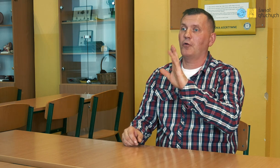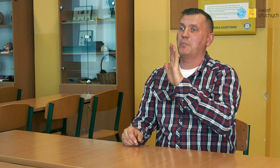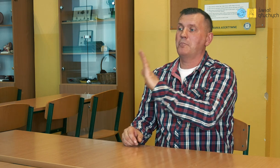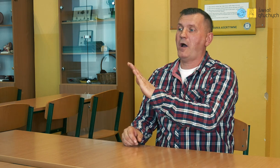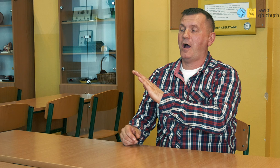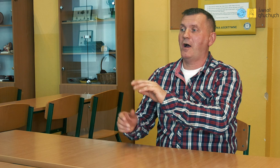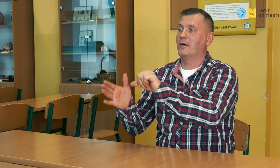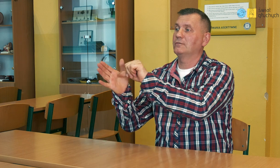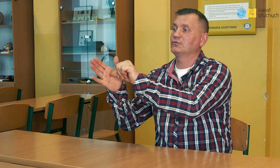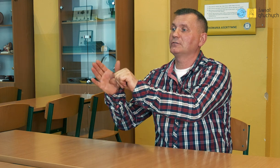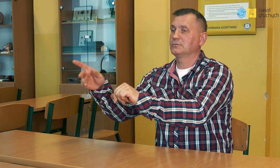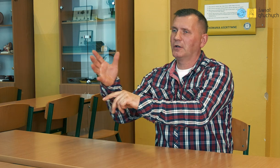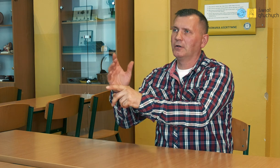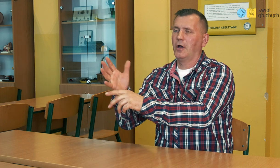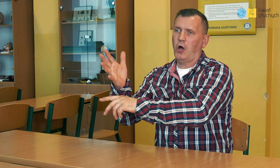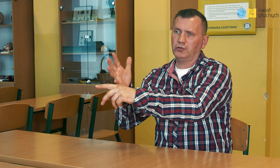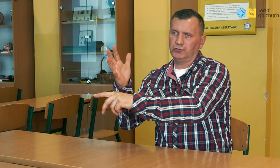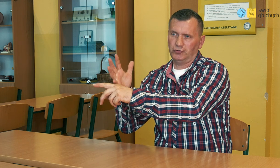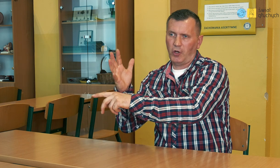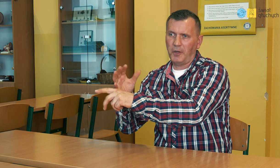Kiedy uczniowie ze Szczecina przyjeżdżali na wycieczkę do Ostromecka,